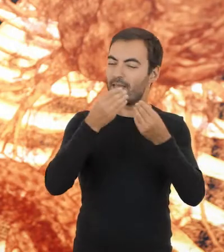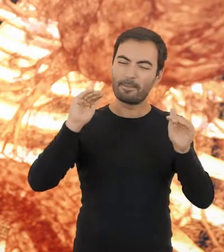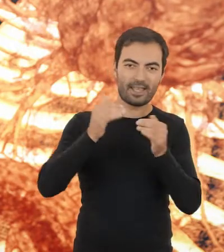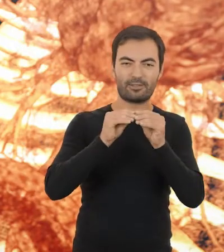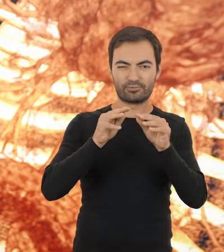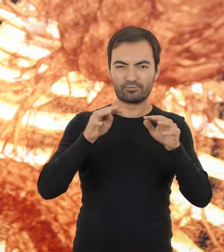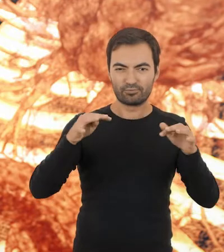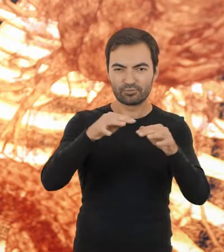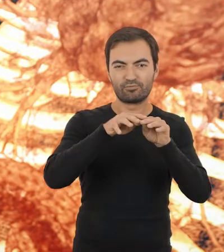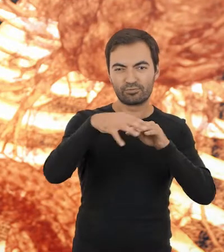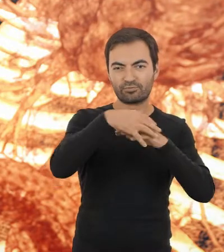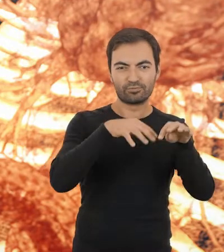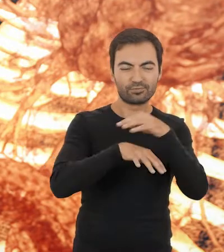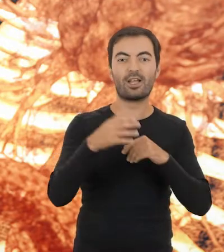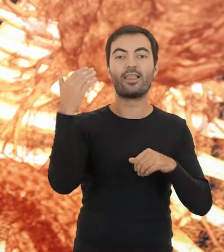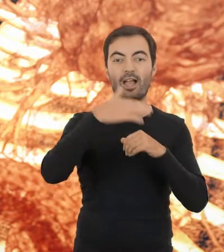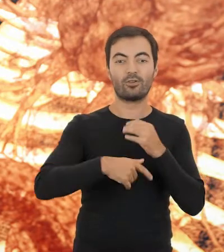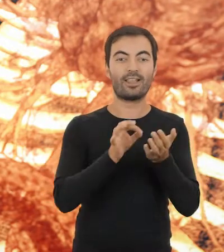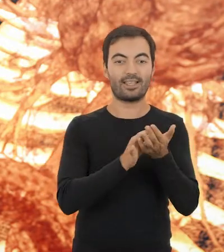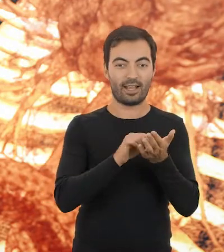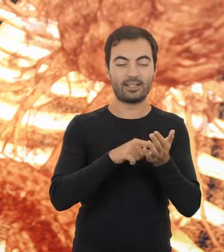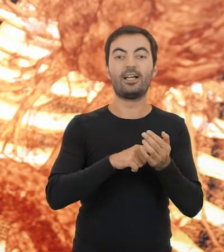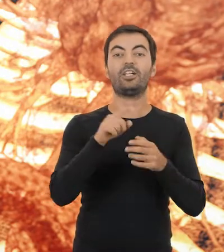po przejściu przez tkanki krew jest zbierana przez żyły